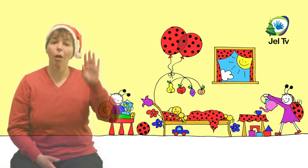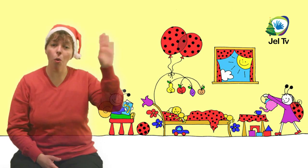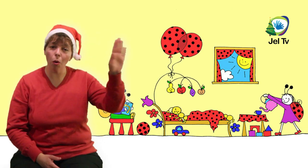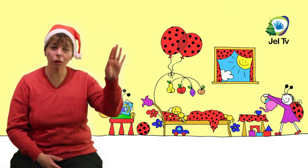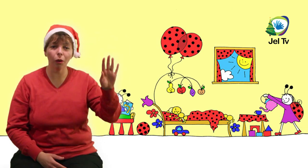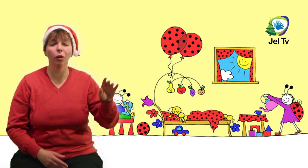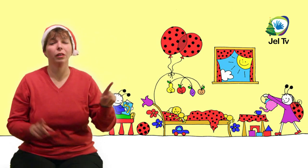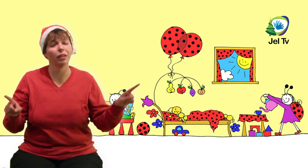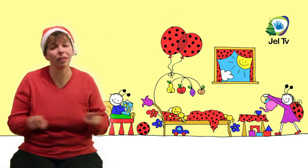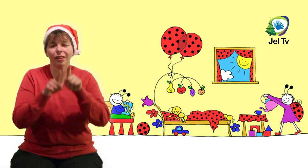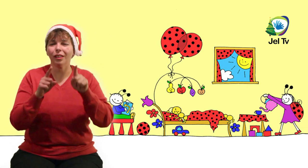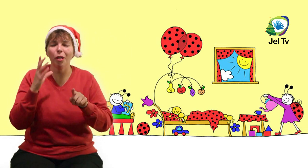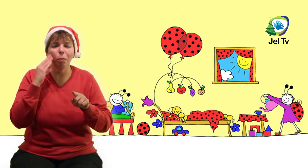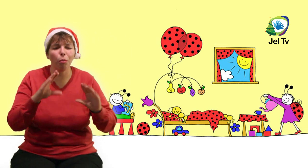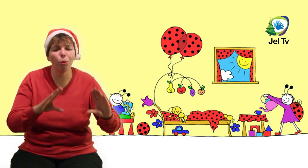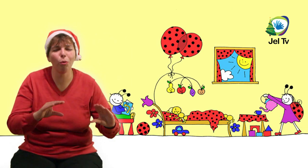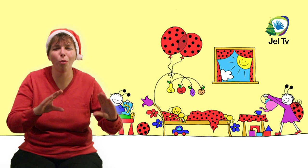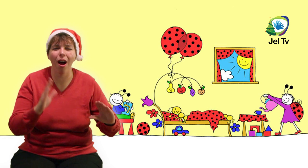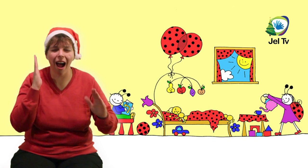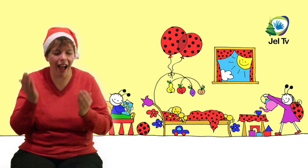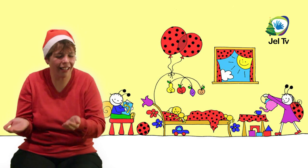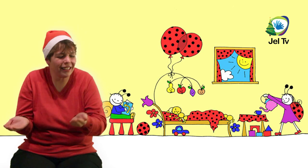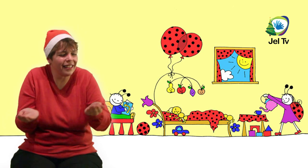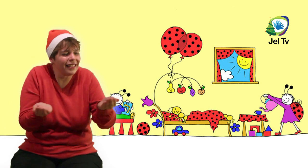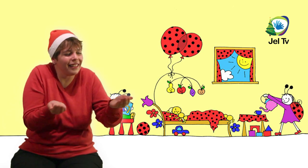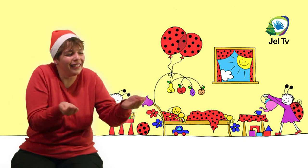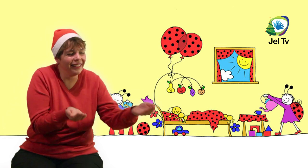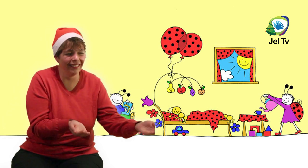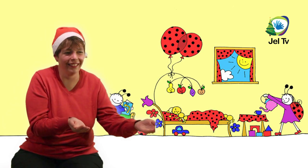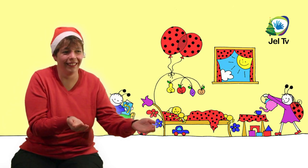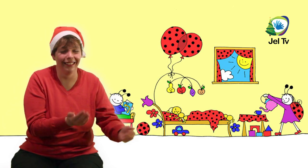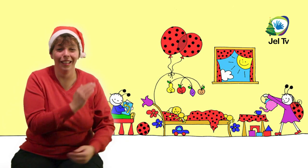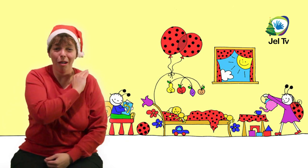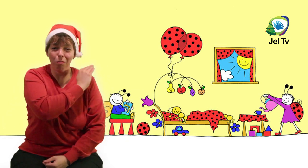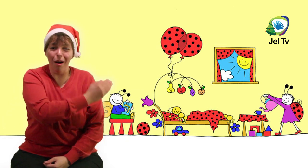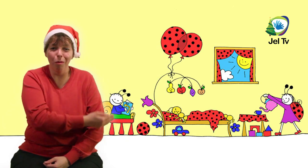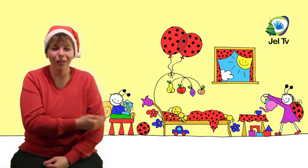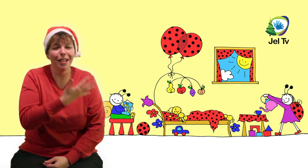Otthon rögtön puha ágyba fektették a beteg százlábút.